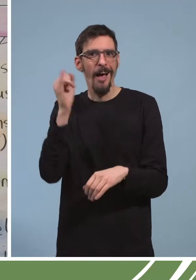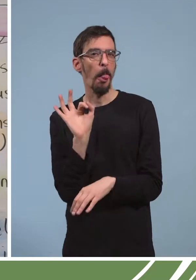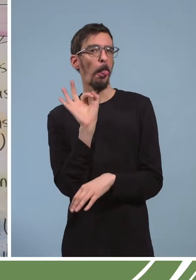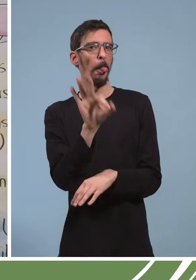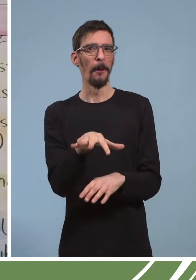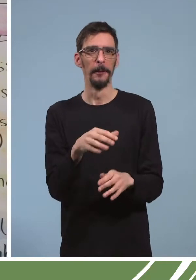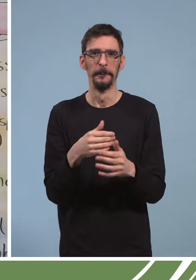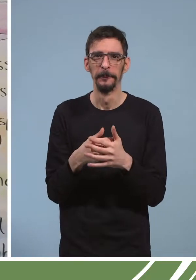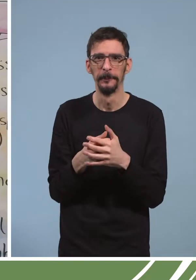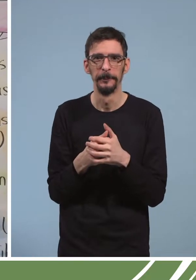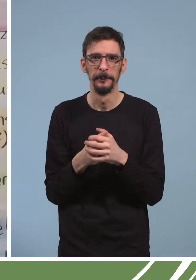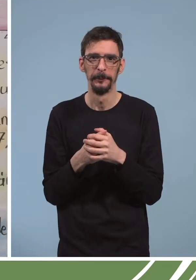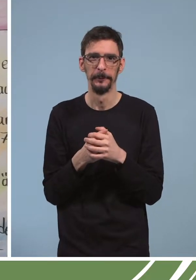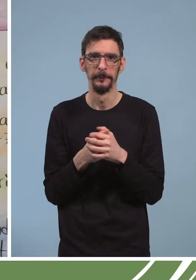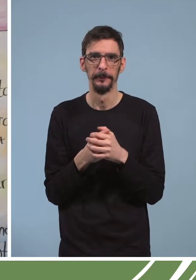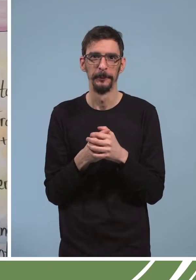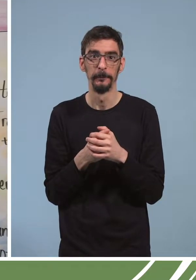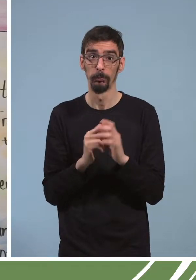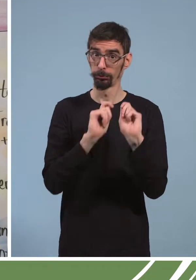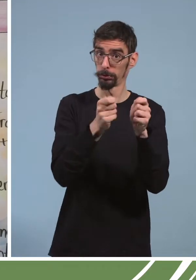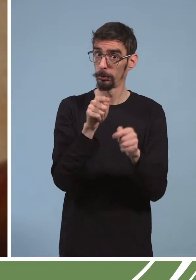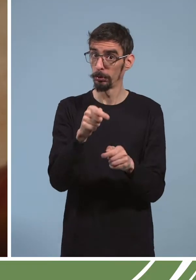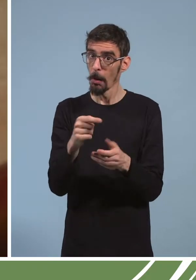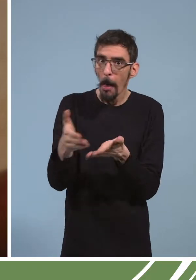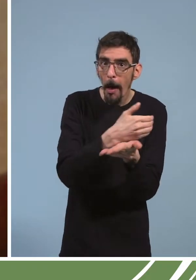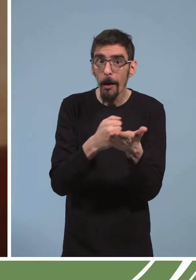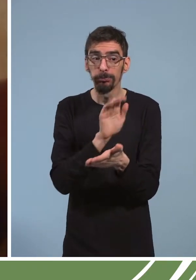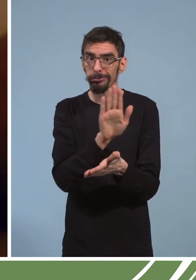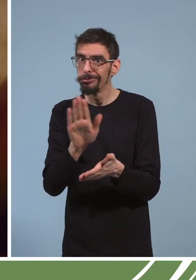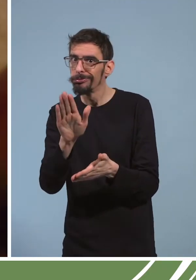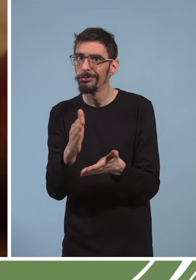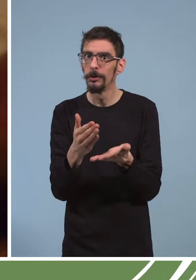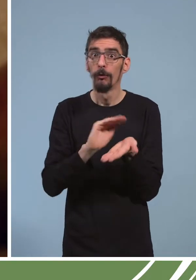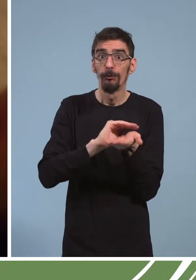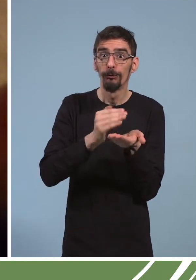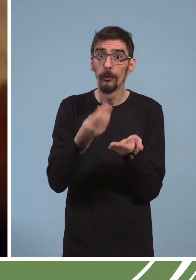Eine Naturkatastrophe ist im Gange - du sammelst Äpfel und Bananen von manchen Tischen ein.